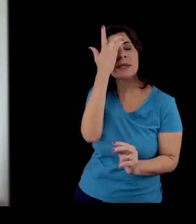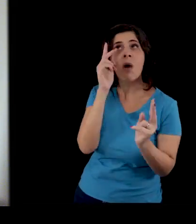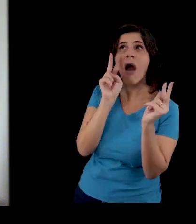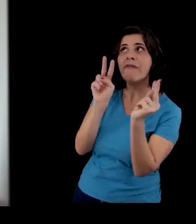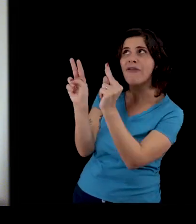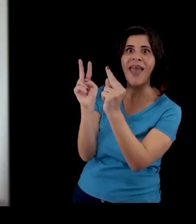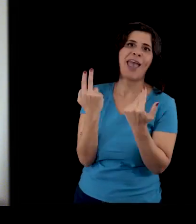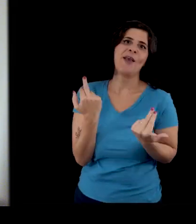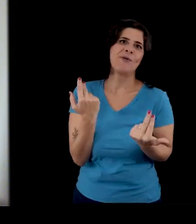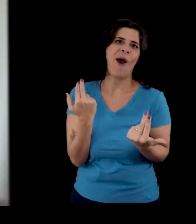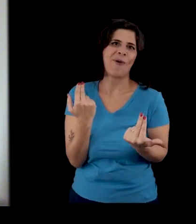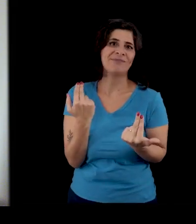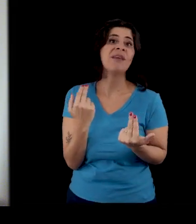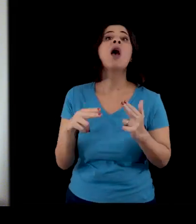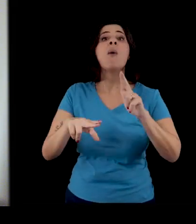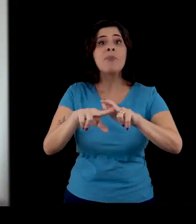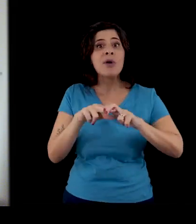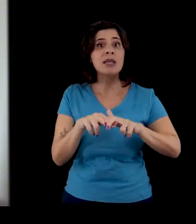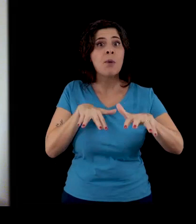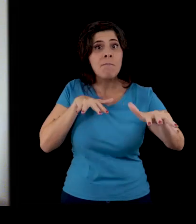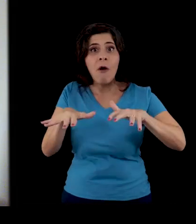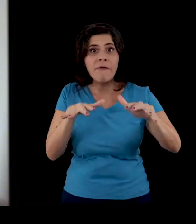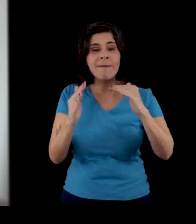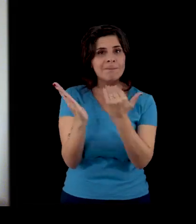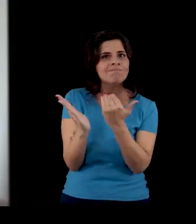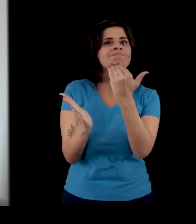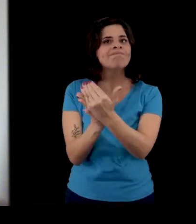Então, acentuar os movimentos é muito importante.